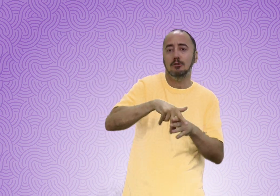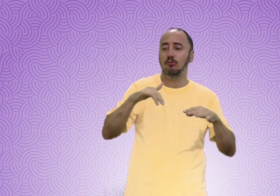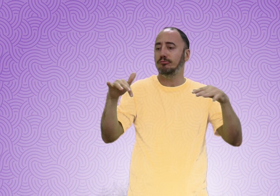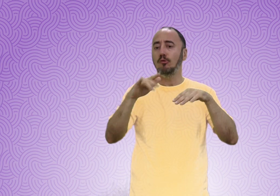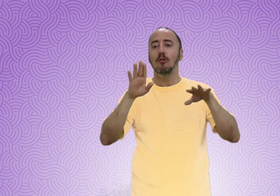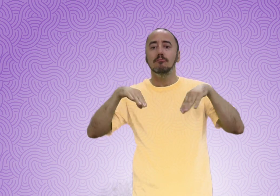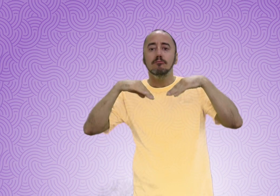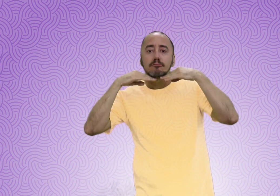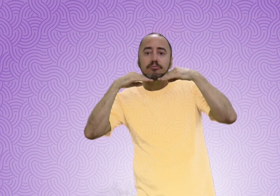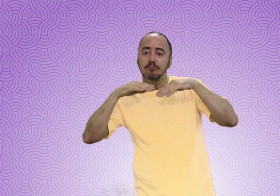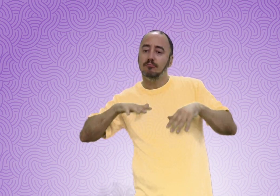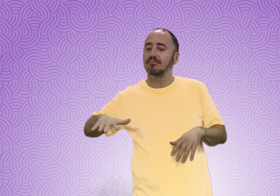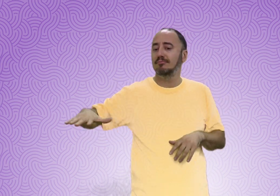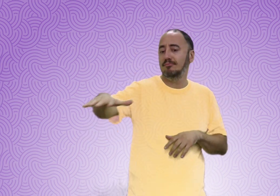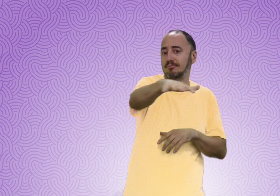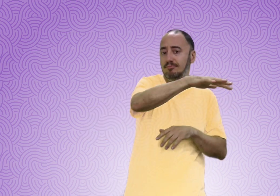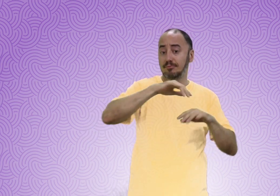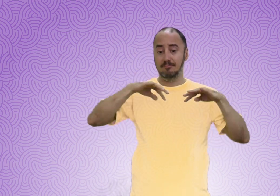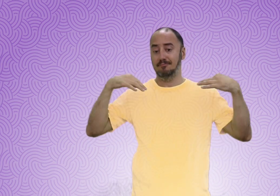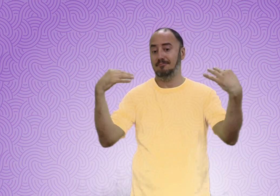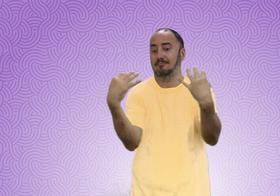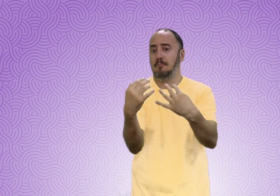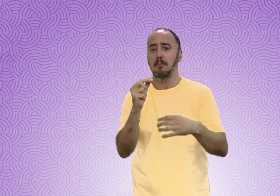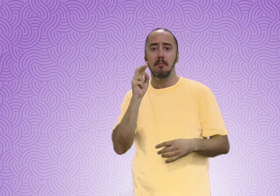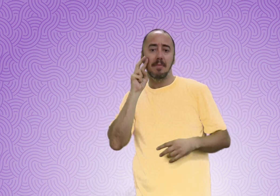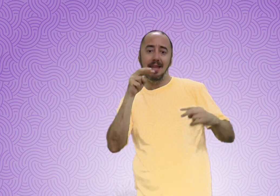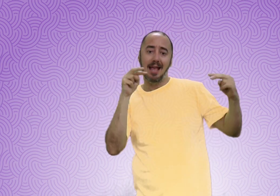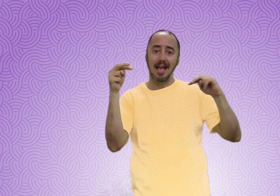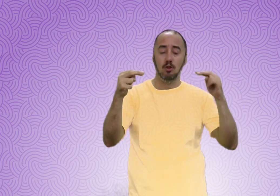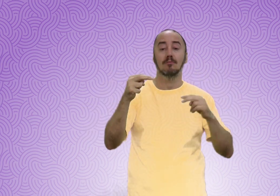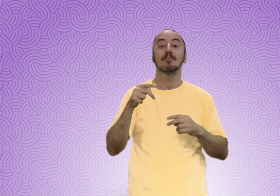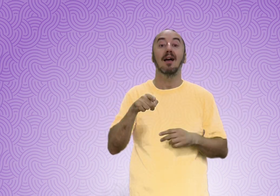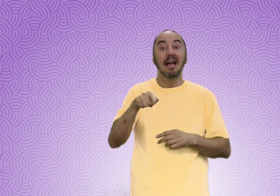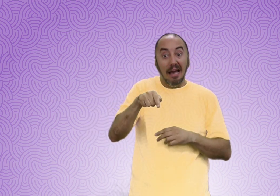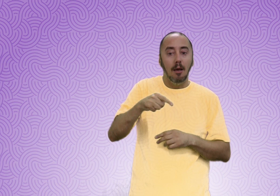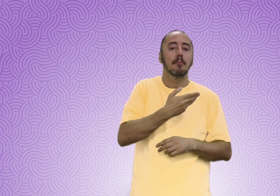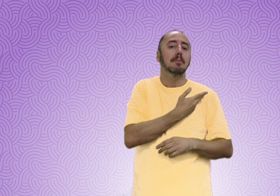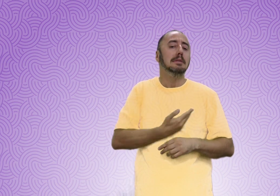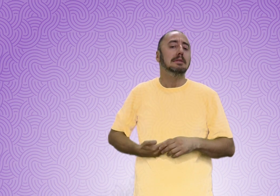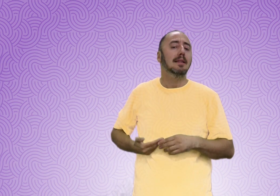Todos los jugadores montan a caballo, y también hay gente en tribunas observando el partido.